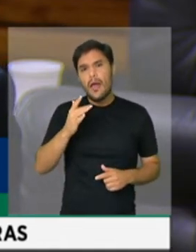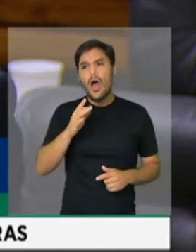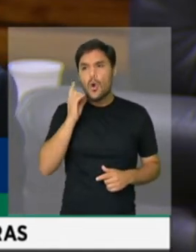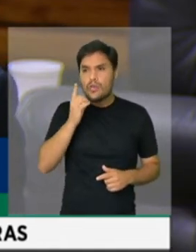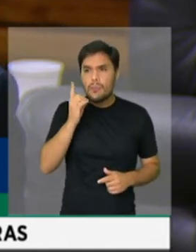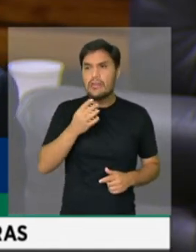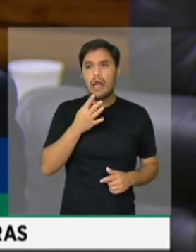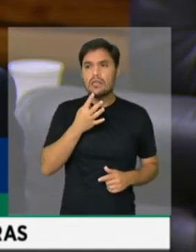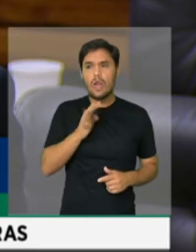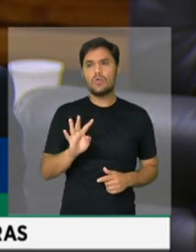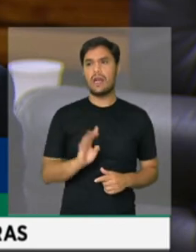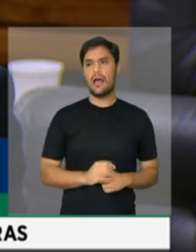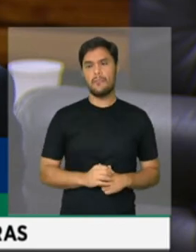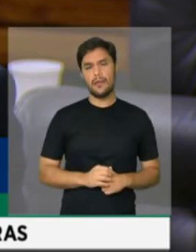RELATOR. POR ISSO VAMOS ORIENTAR FAVORÁVEIS AO